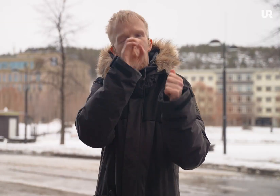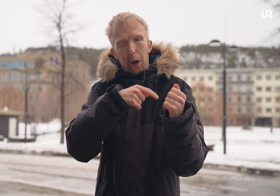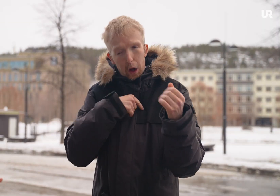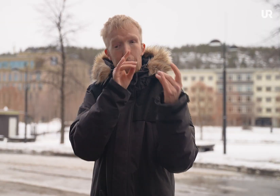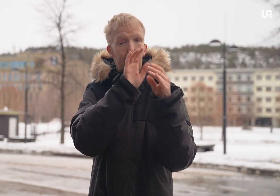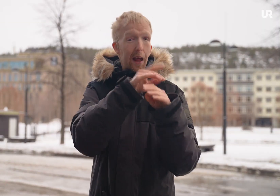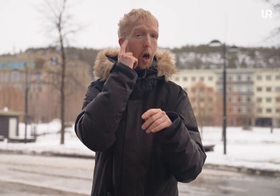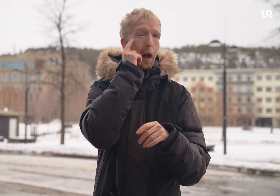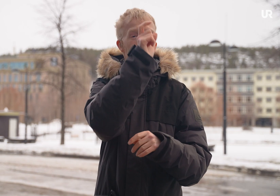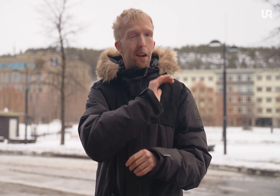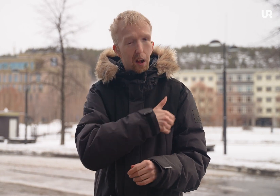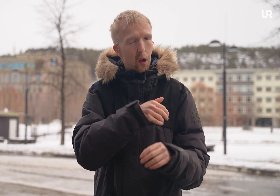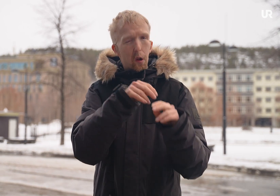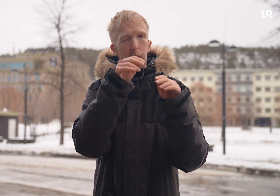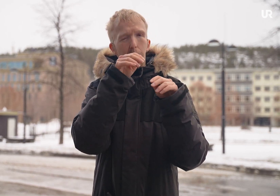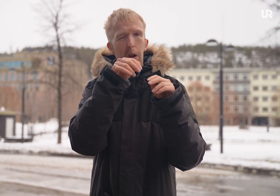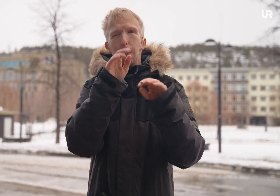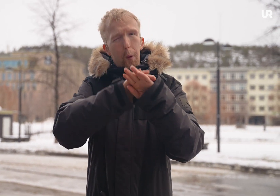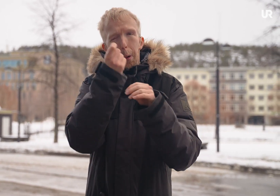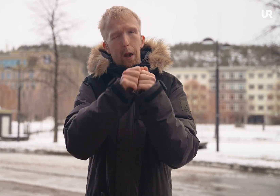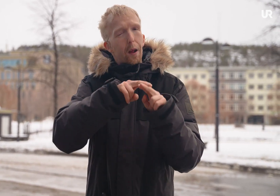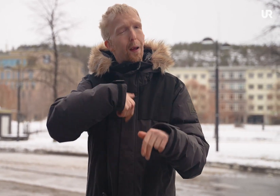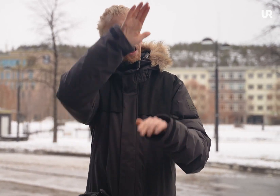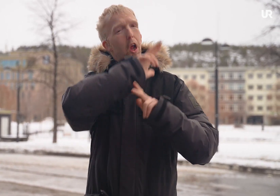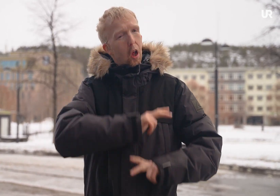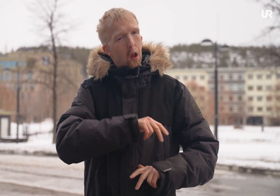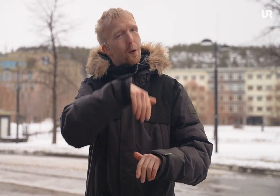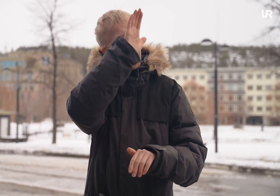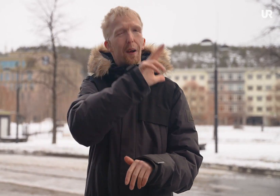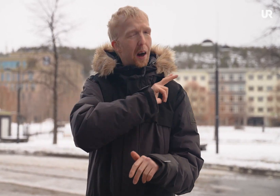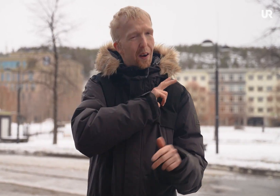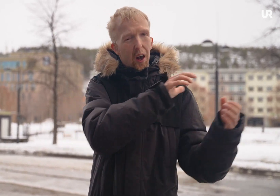Om jag skulle dejta en hörande tjej hade jag nog känt mig tryggare på ett sätt. Det känns mer privat.